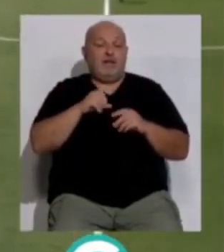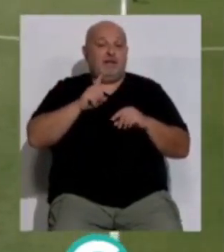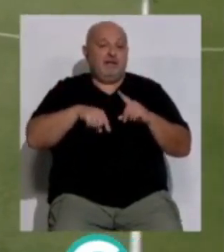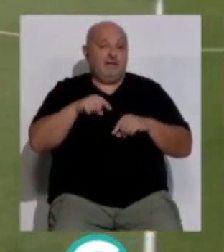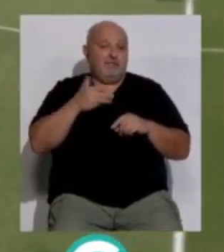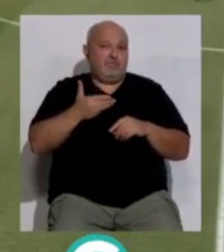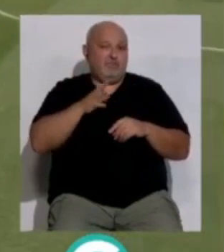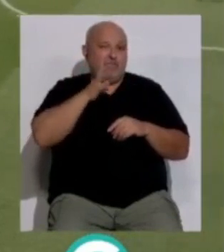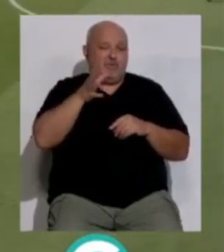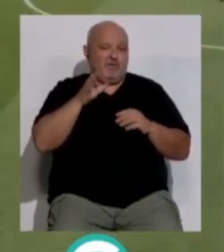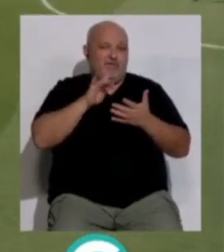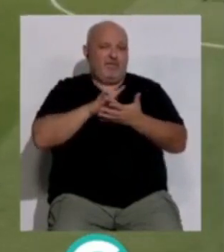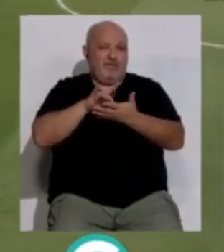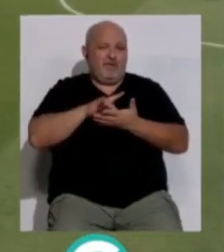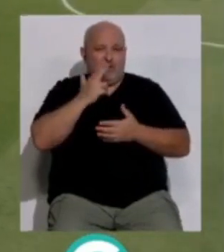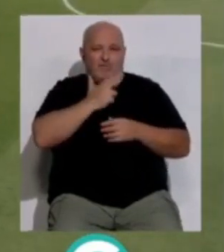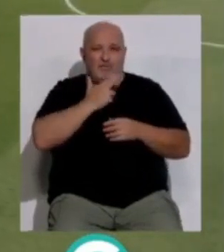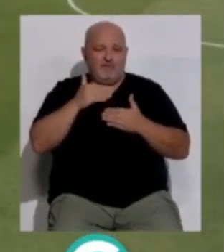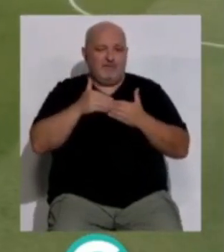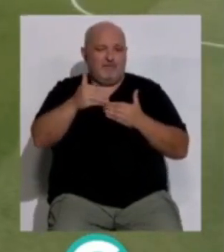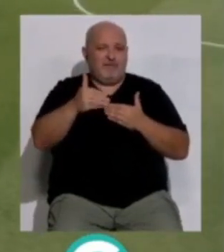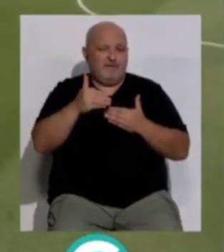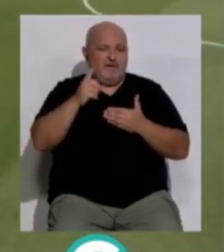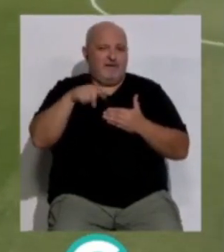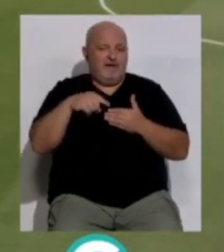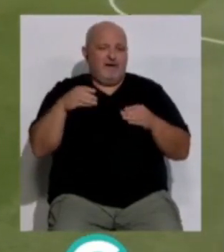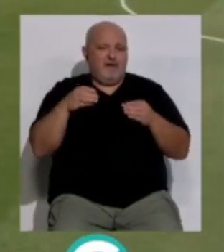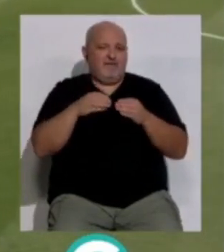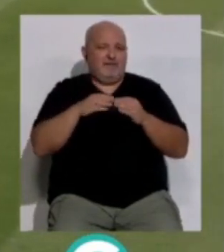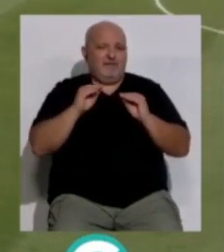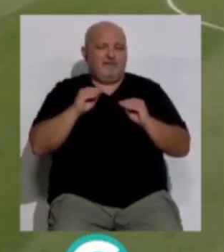la importancia del calendario del compromiso que tenía posteriormente el conjunto amarillo Pero